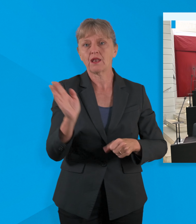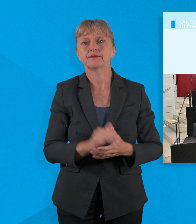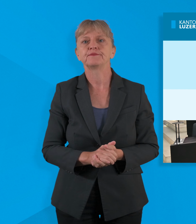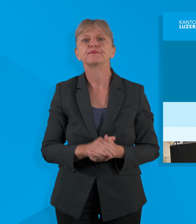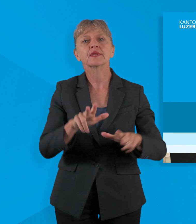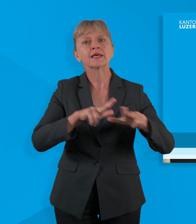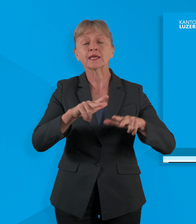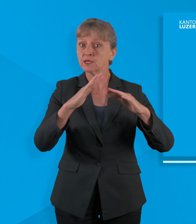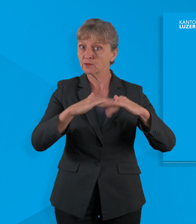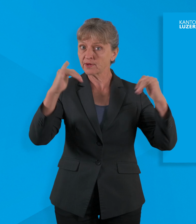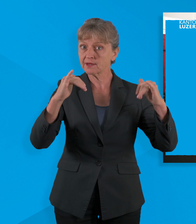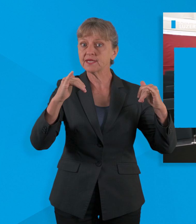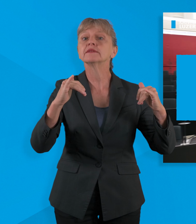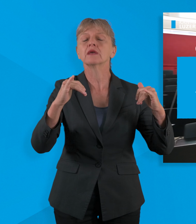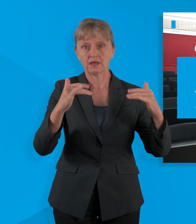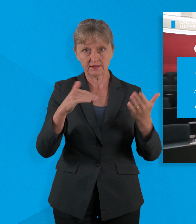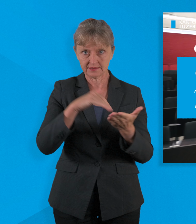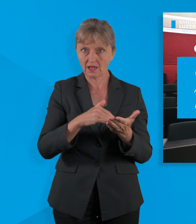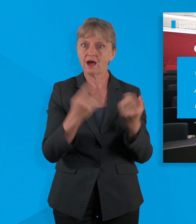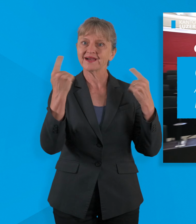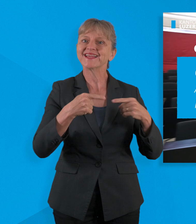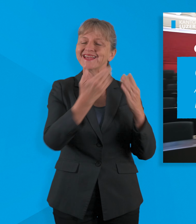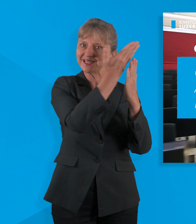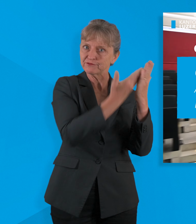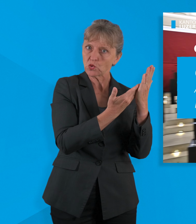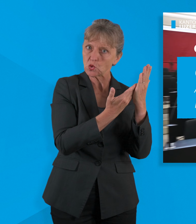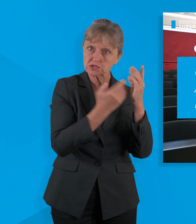Regierung und Parlament haben deshalb einen Gegenvorschlag ausgearbeitet.